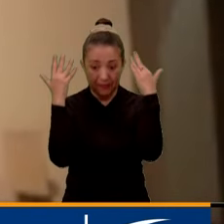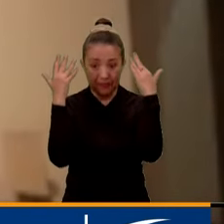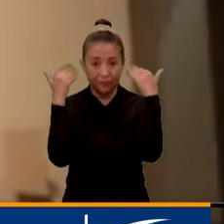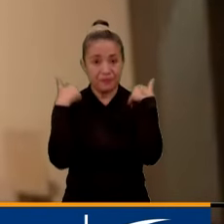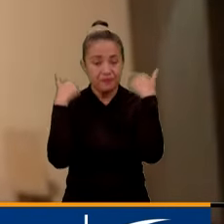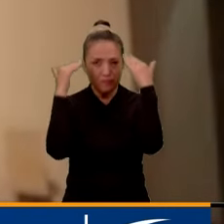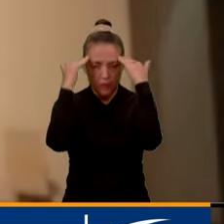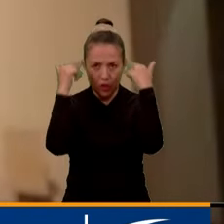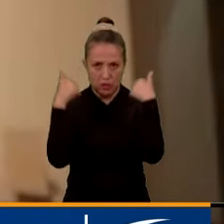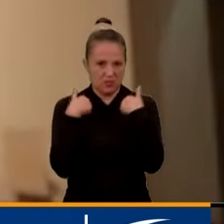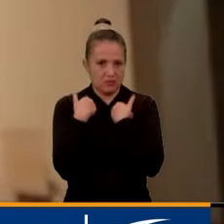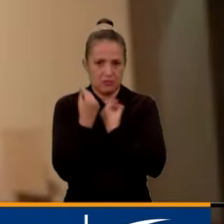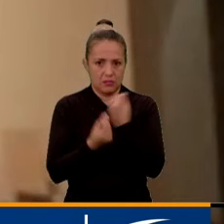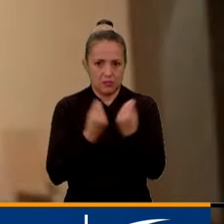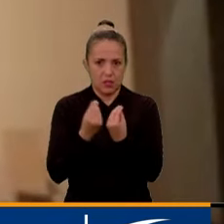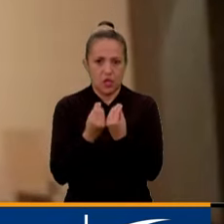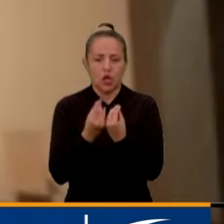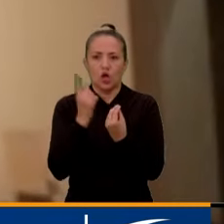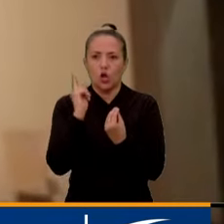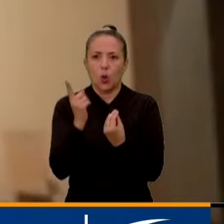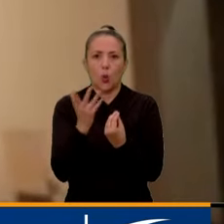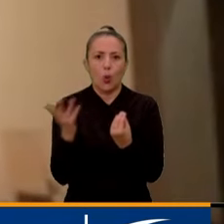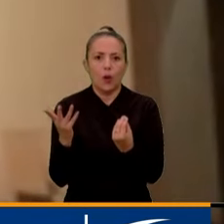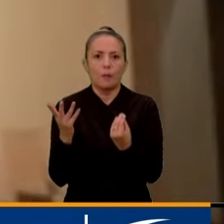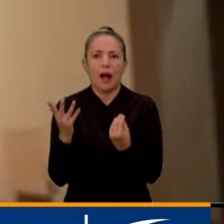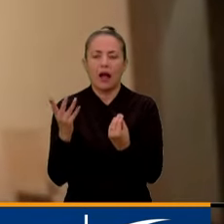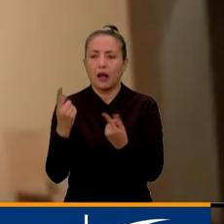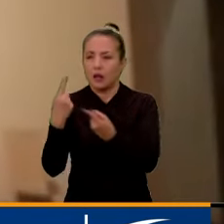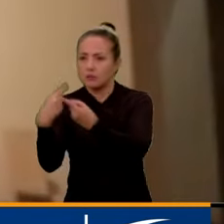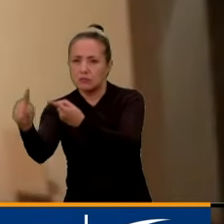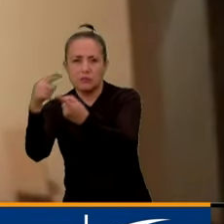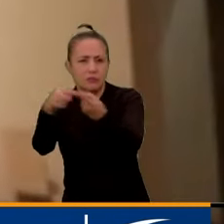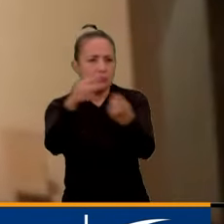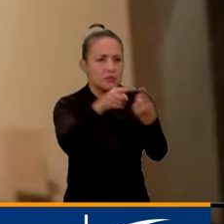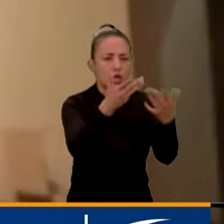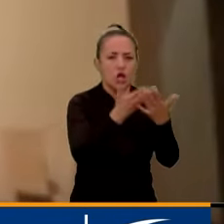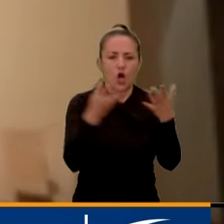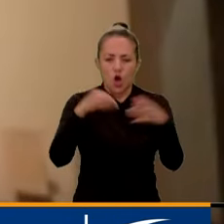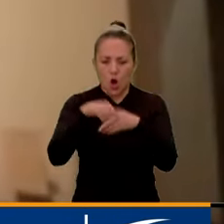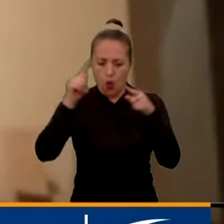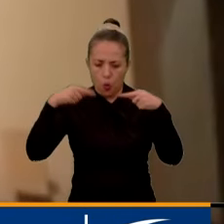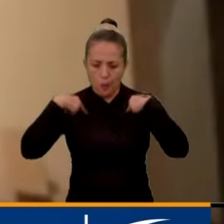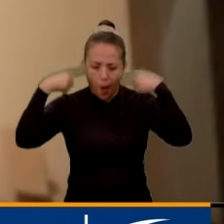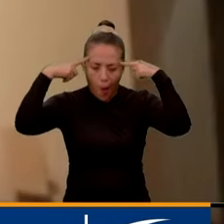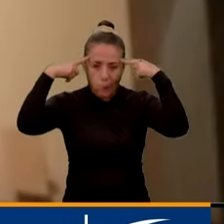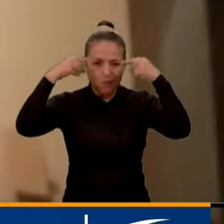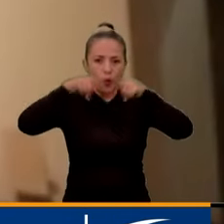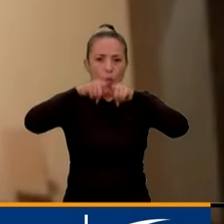puede venir desde el impacto